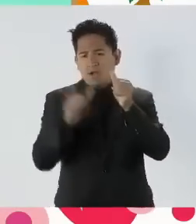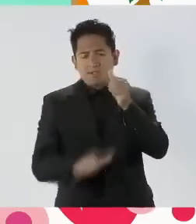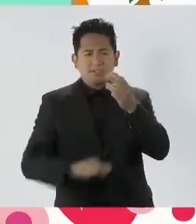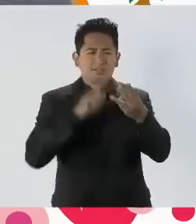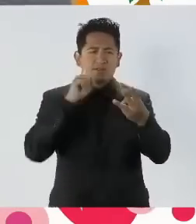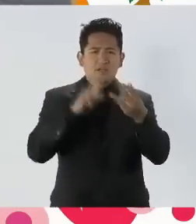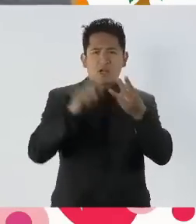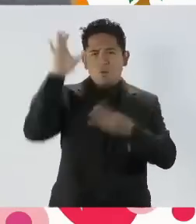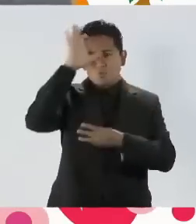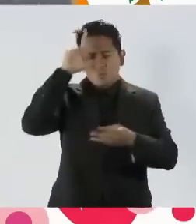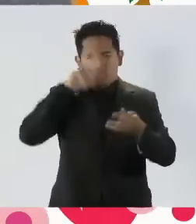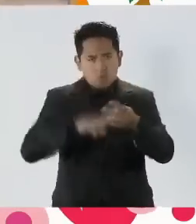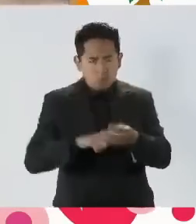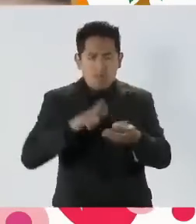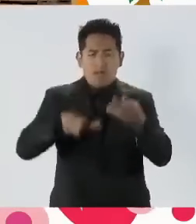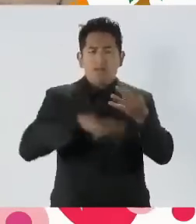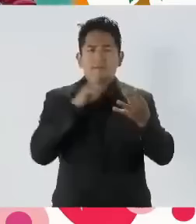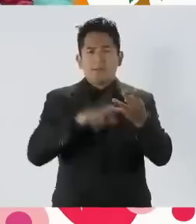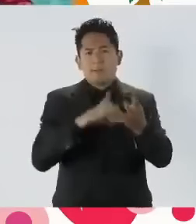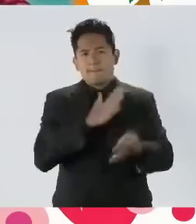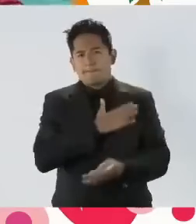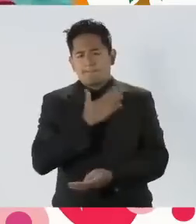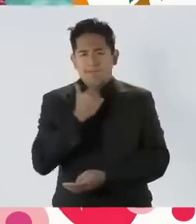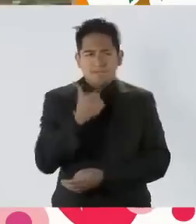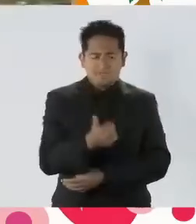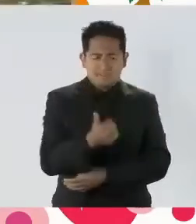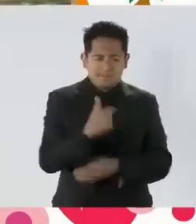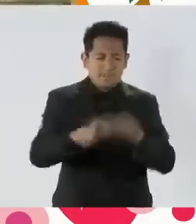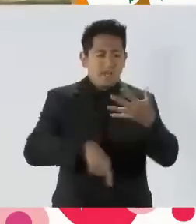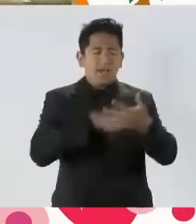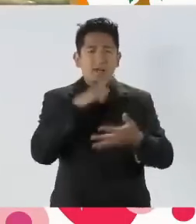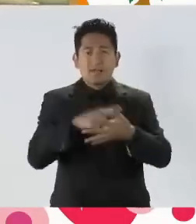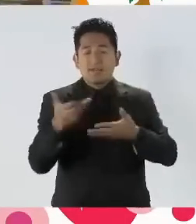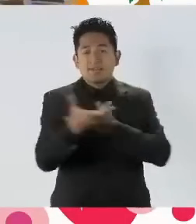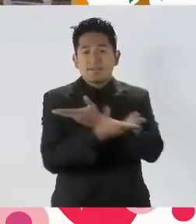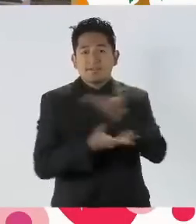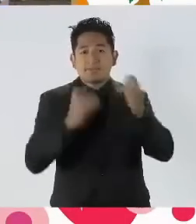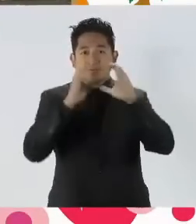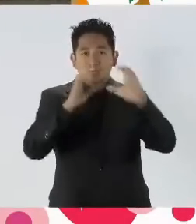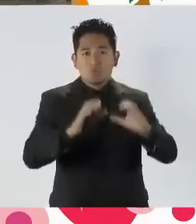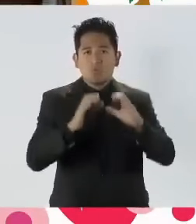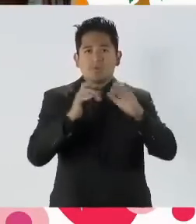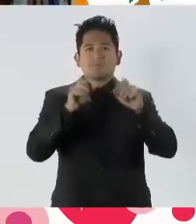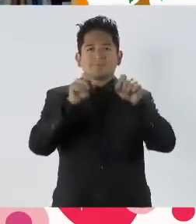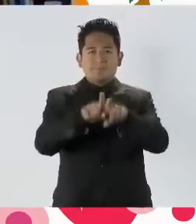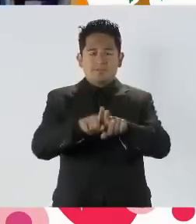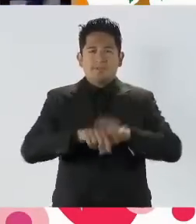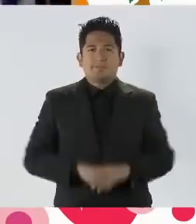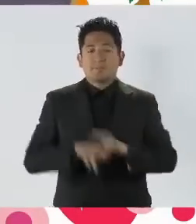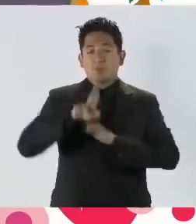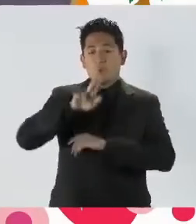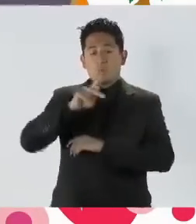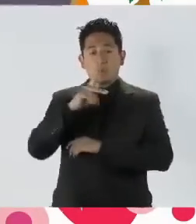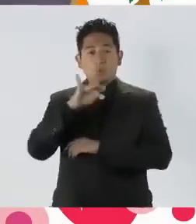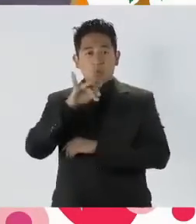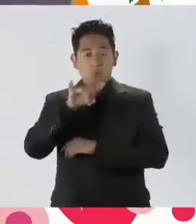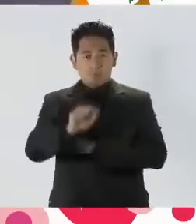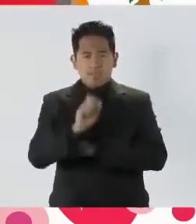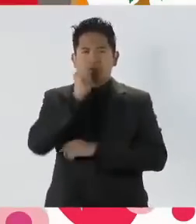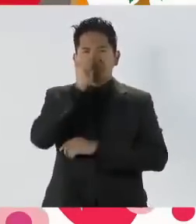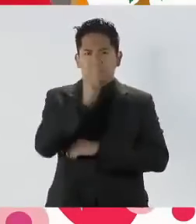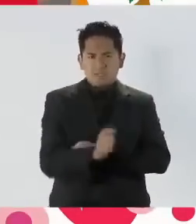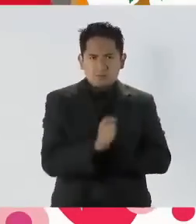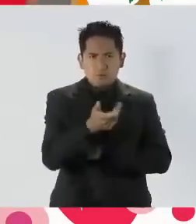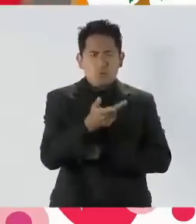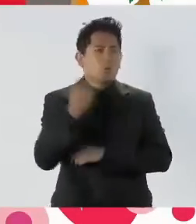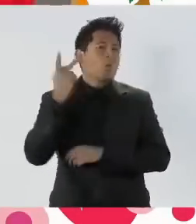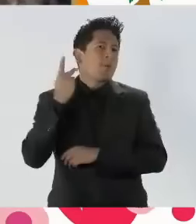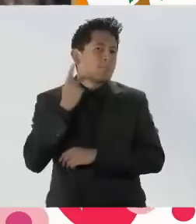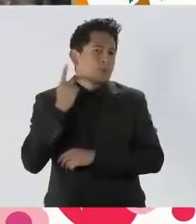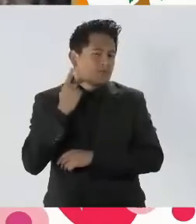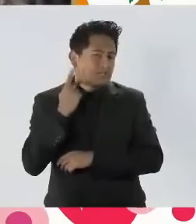educas de bienestar y servicios de cuidados las utopías son una política pública que combate las